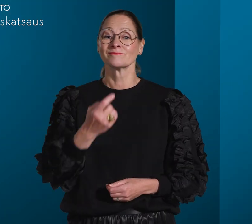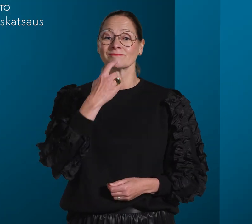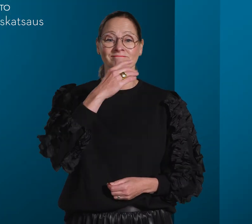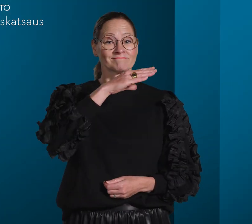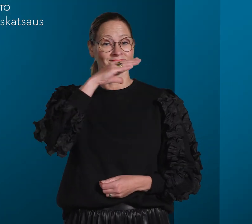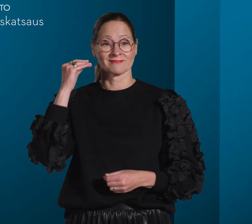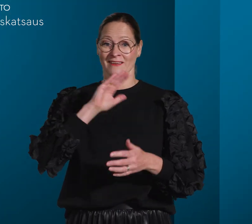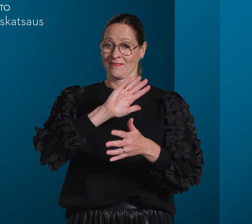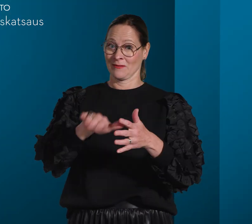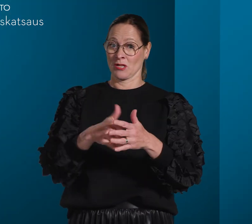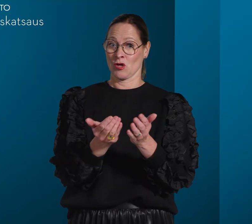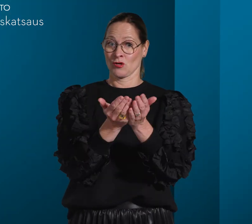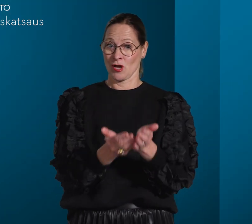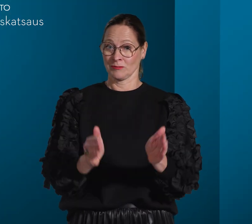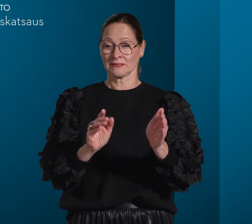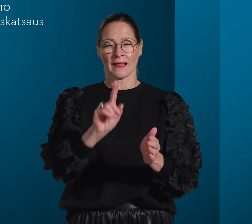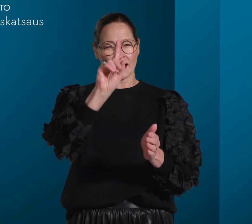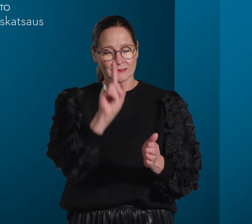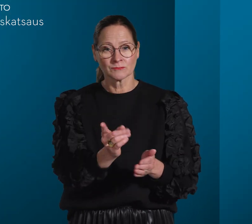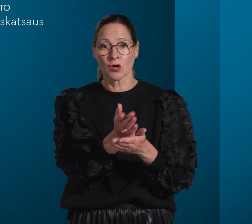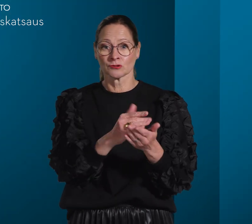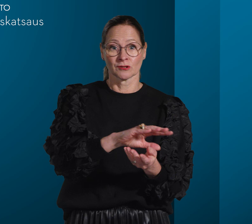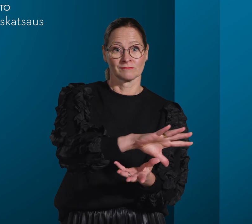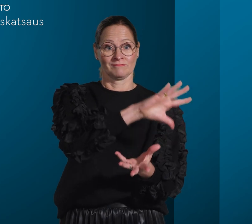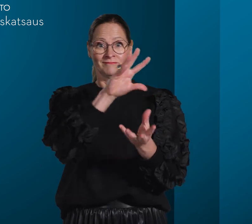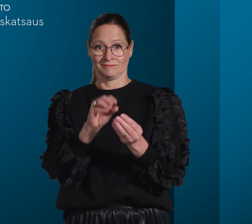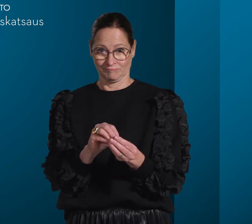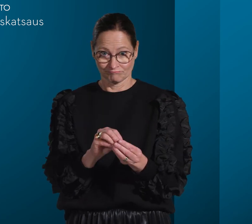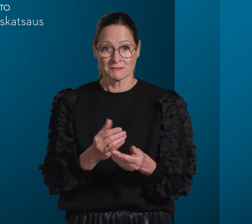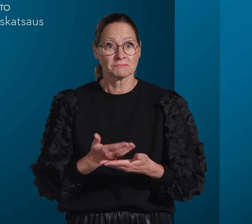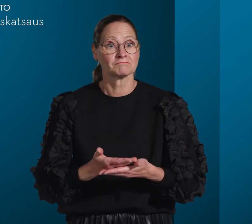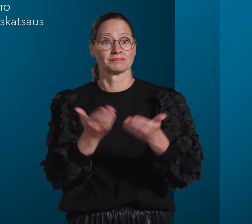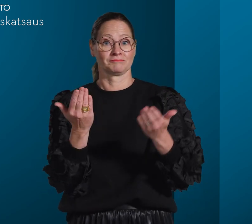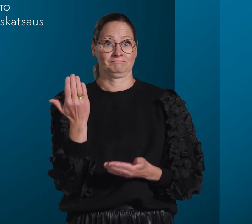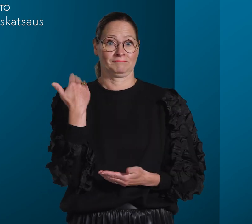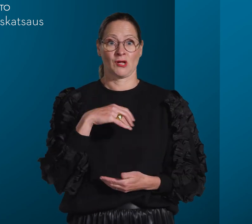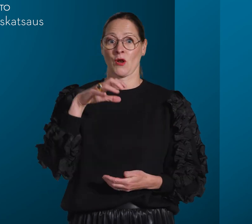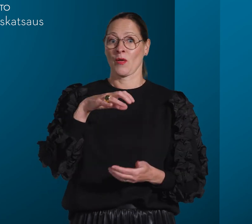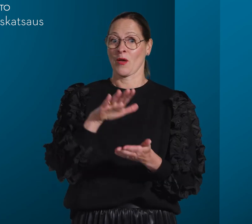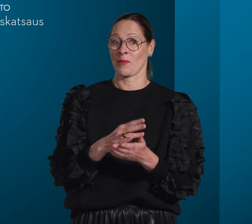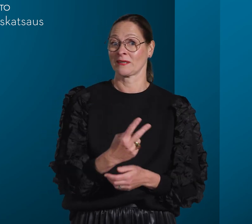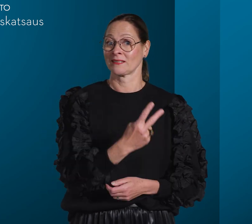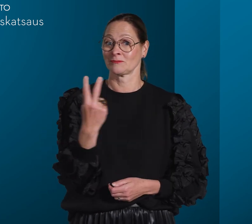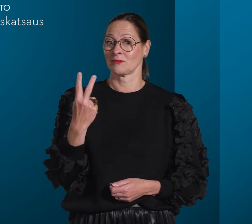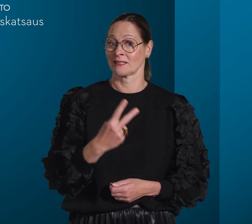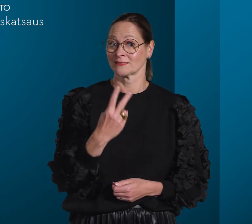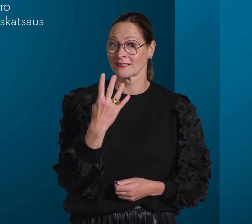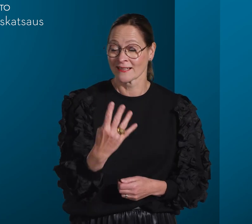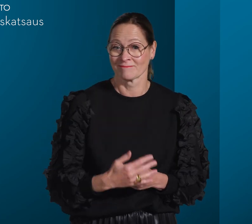Suomenruotsalaisen viittomakielen korpuksen ensimmäinen osakokonaisuus - julkaistiin lokakuussa 2024.